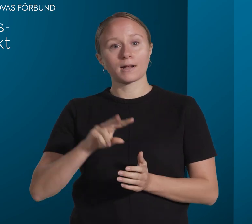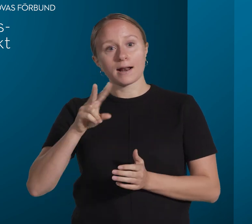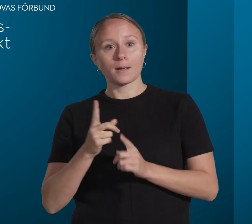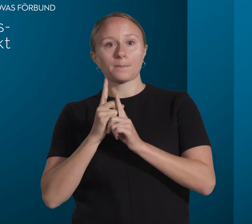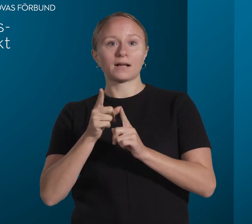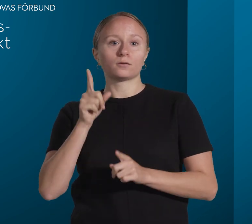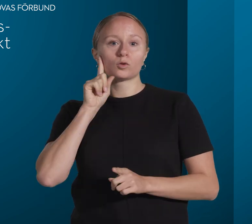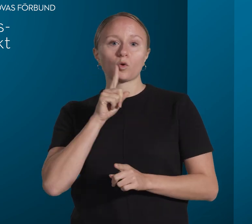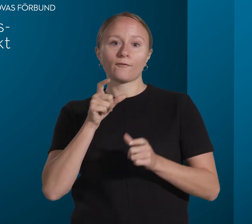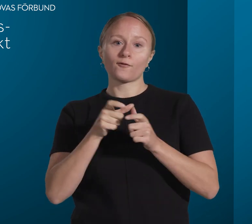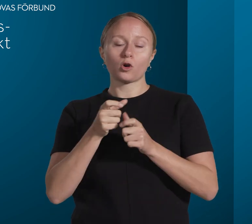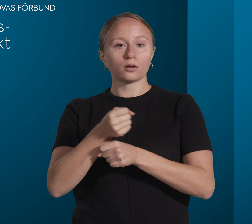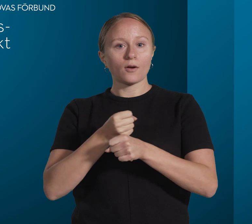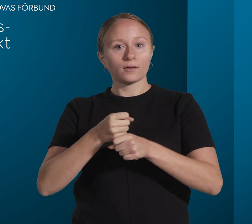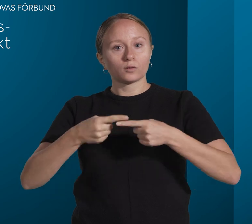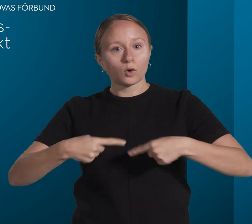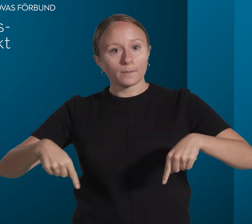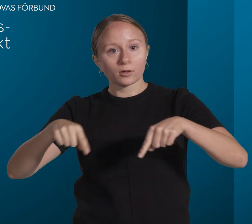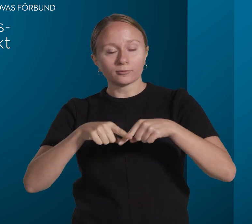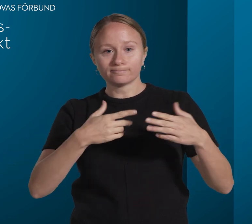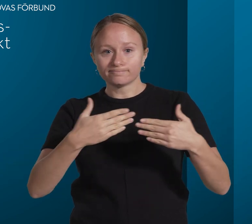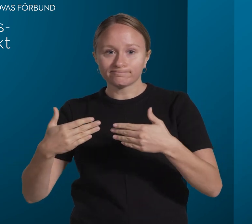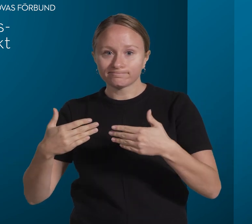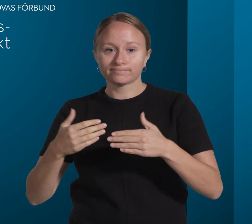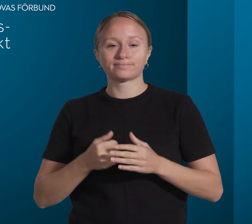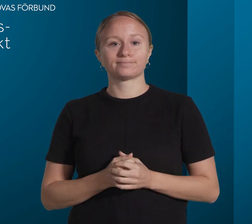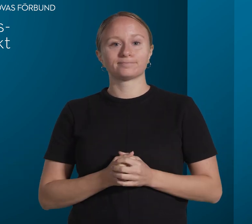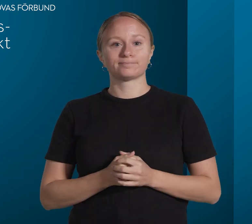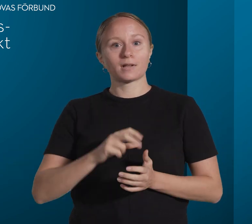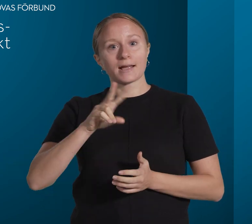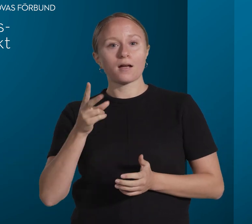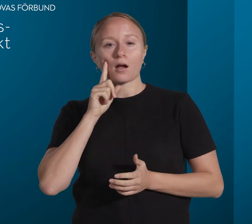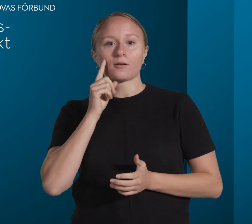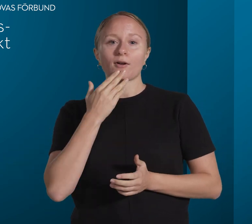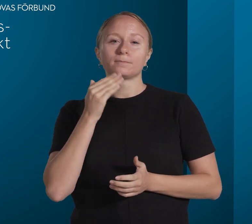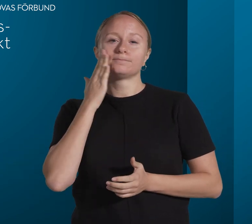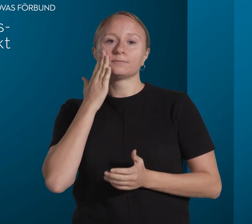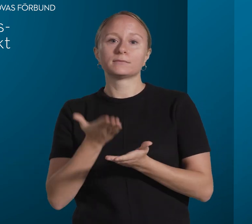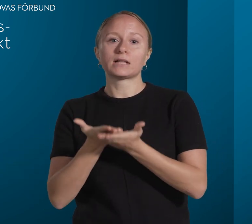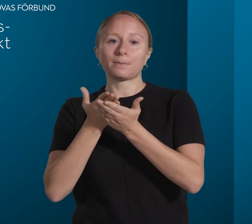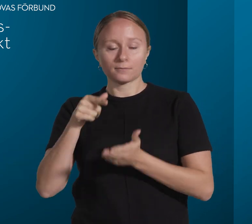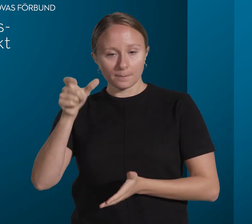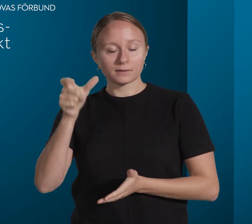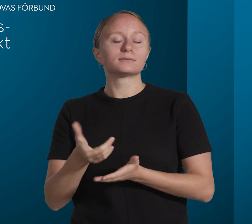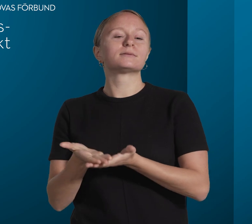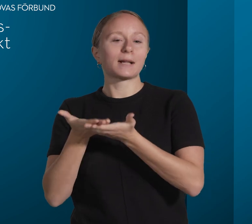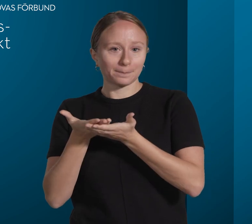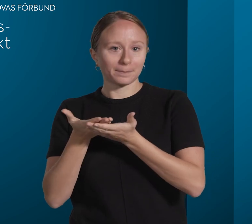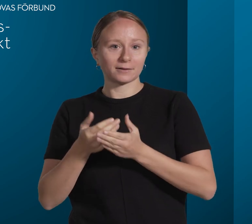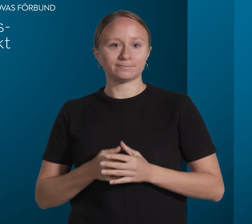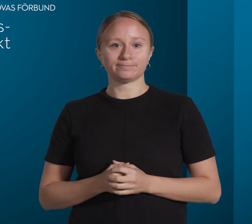suttit med i föreningens kafékommitté eller bara hjälpt till när någon frågat.